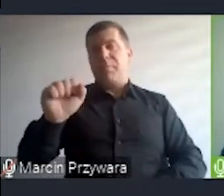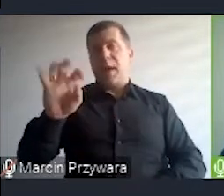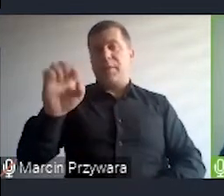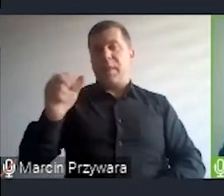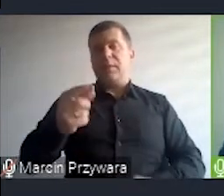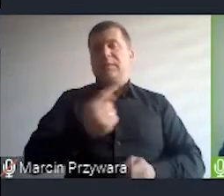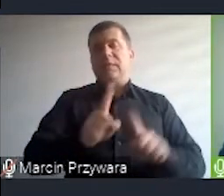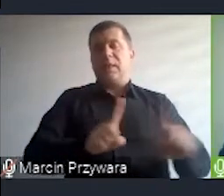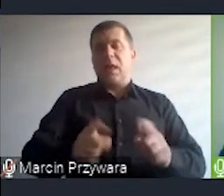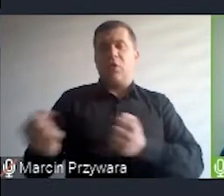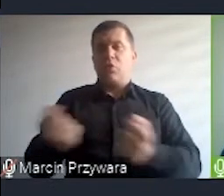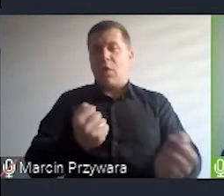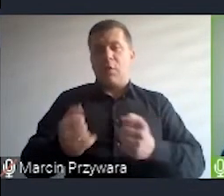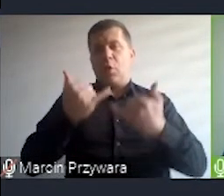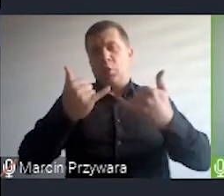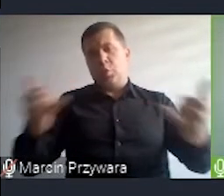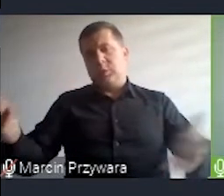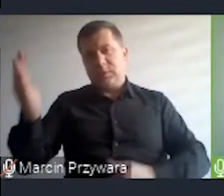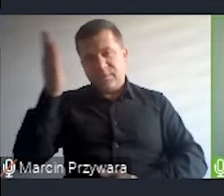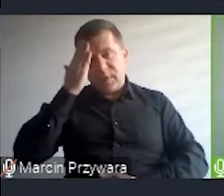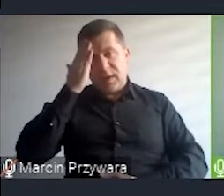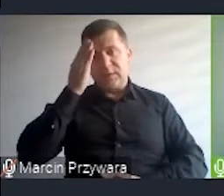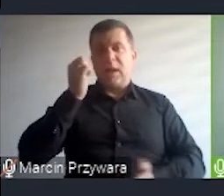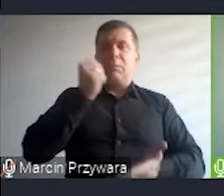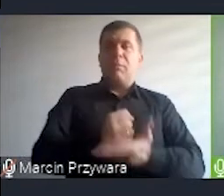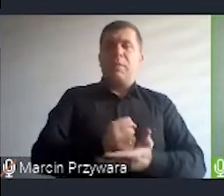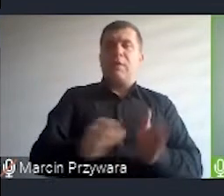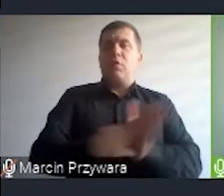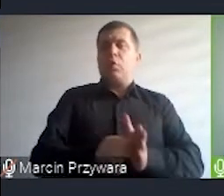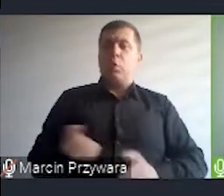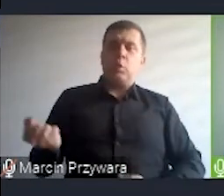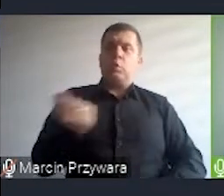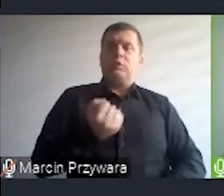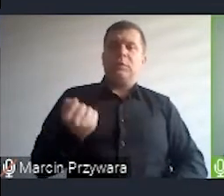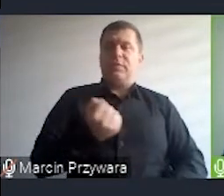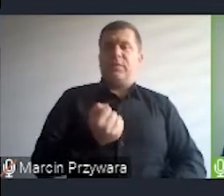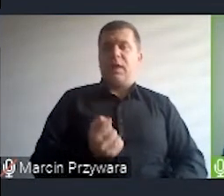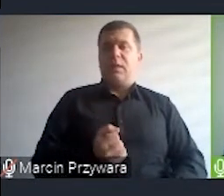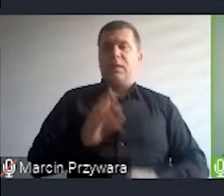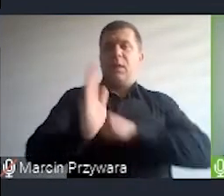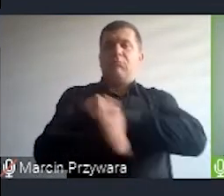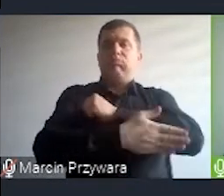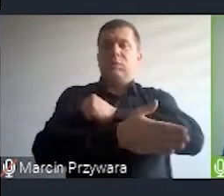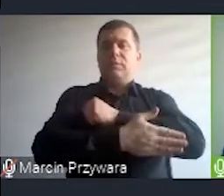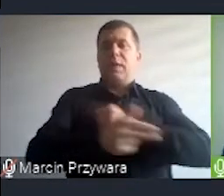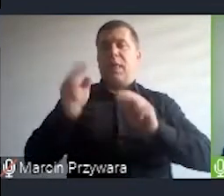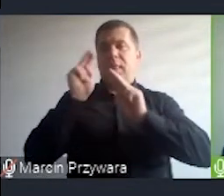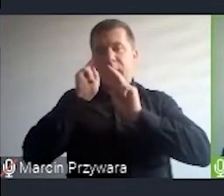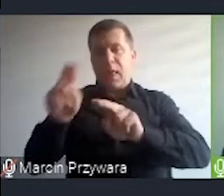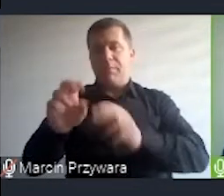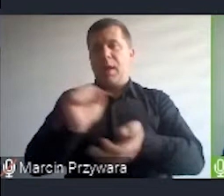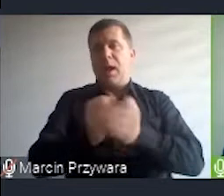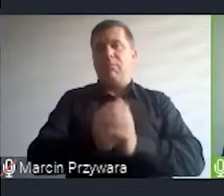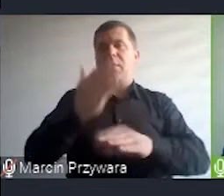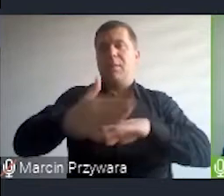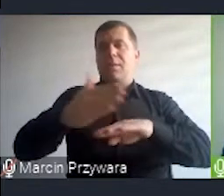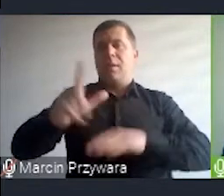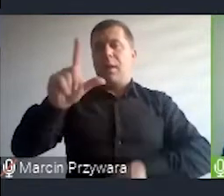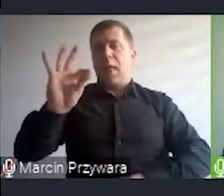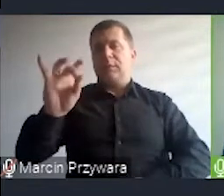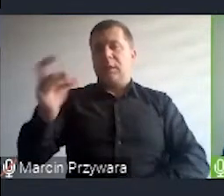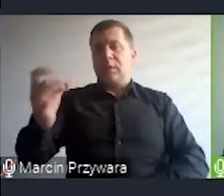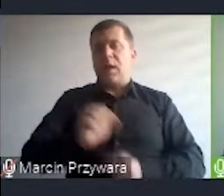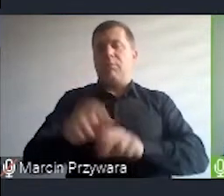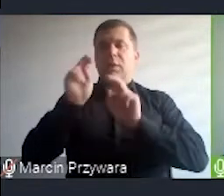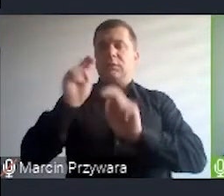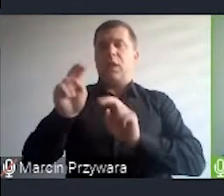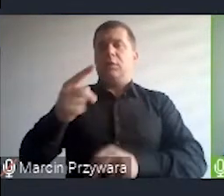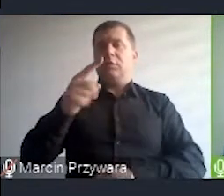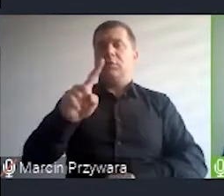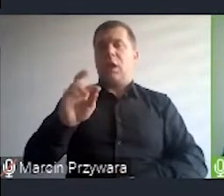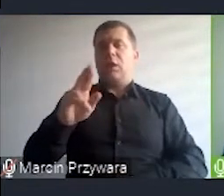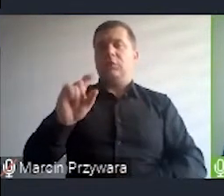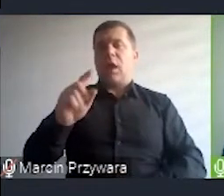różnego rodzaju wiedza czy prawo do używania na podstawie najmu czy leasingu, czy dzierżawy.